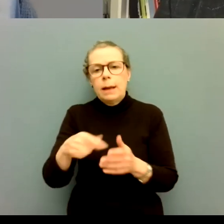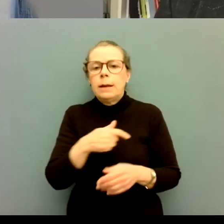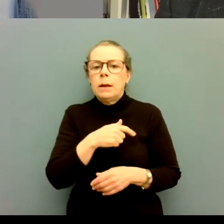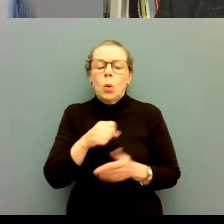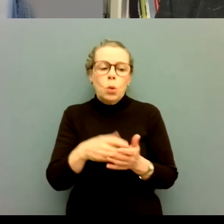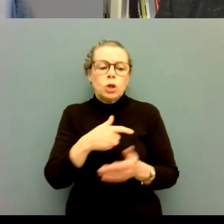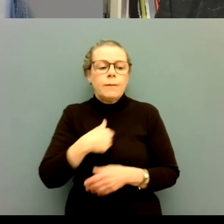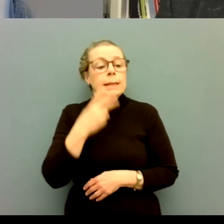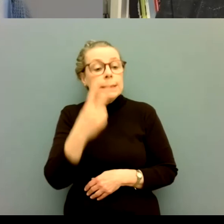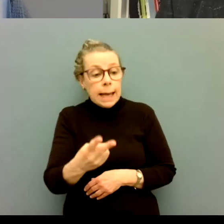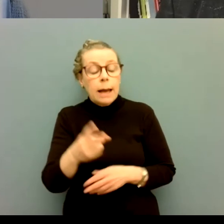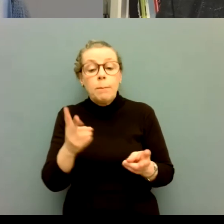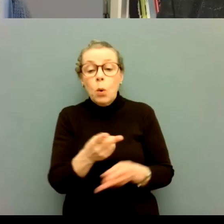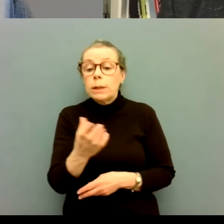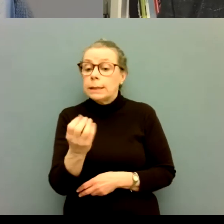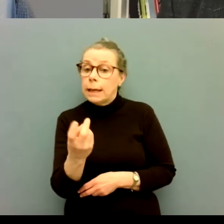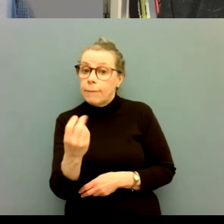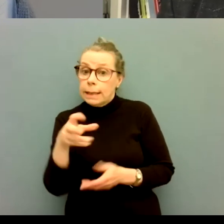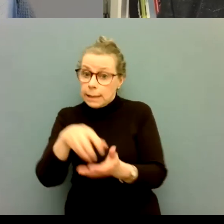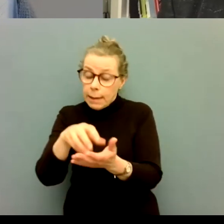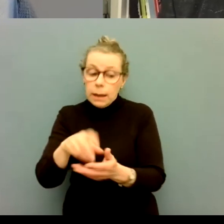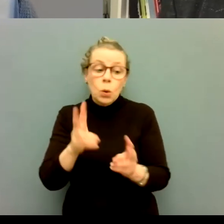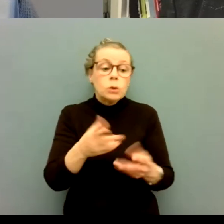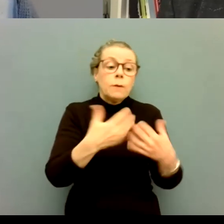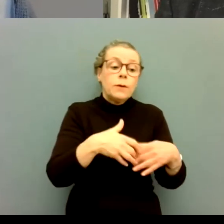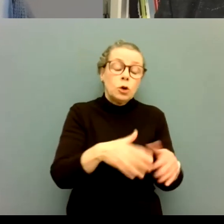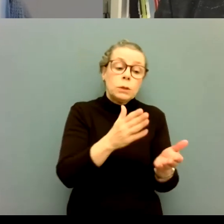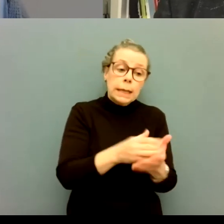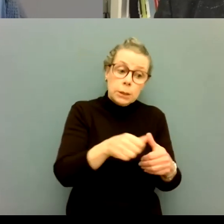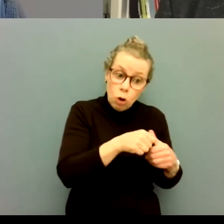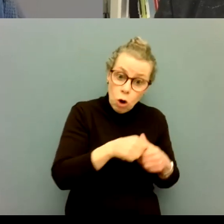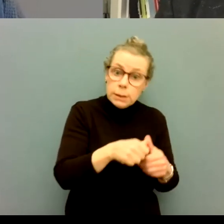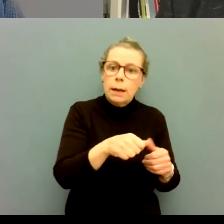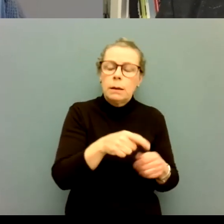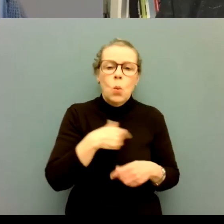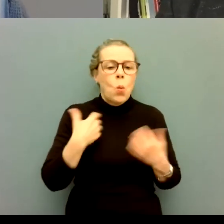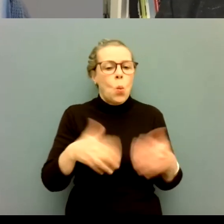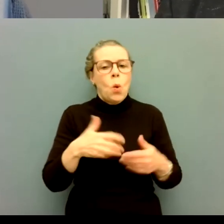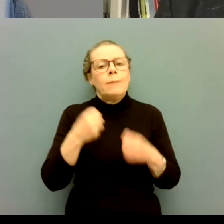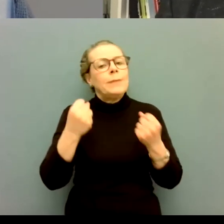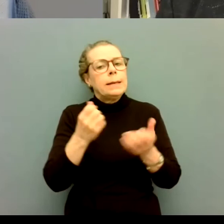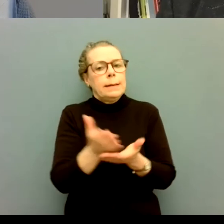Vi ser, civilsamhället och framförallt funktionsrättsrörelsen, som en otroligt-